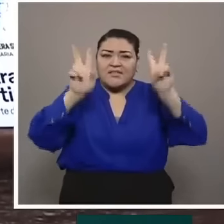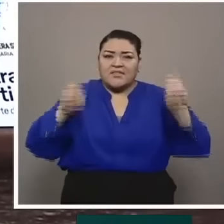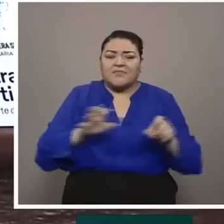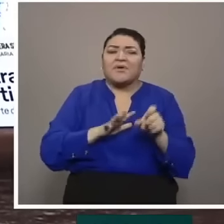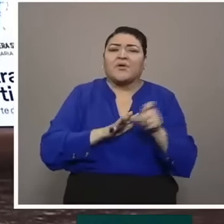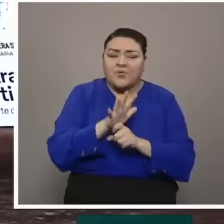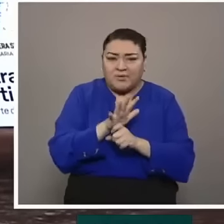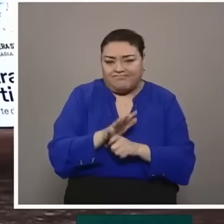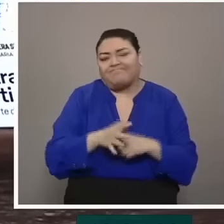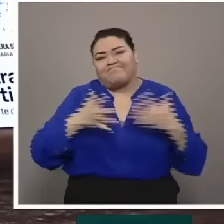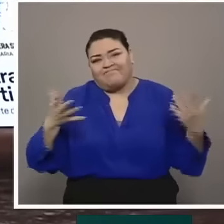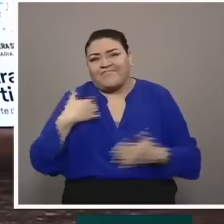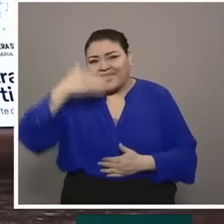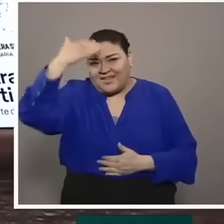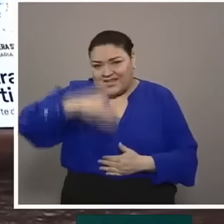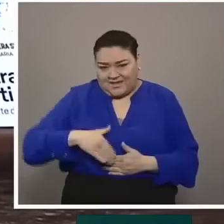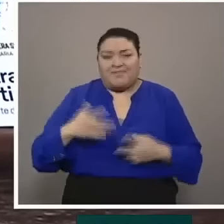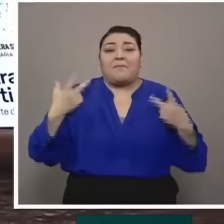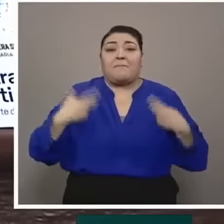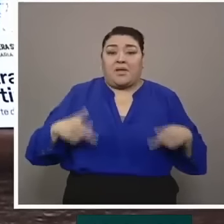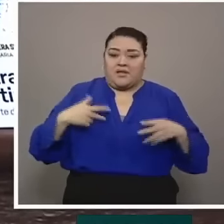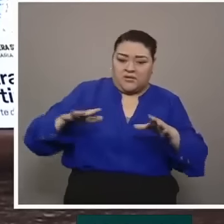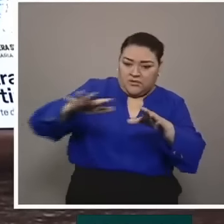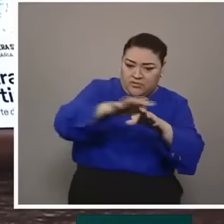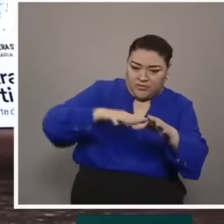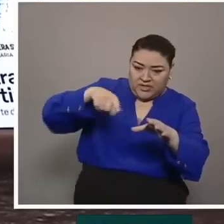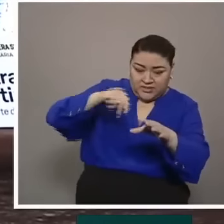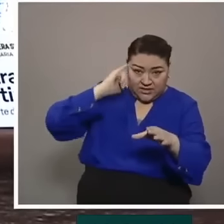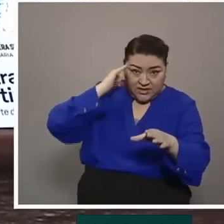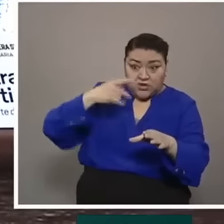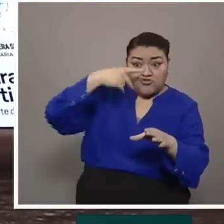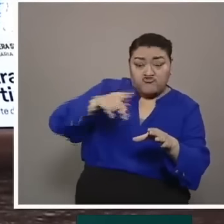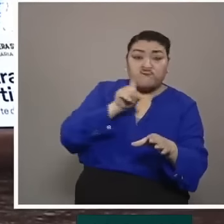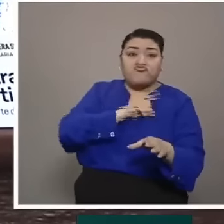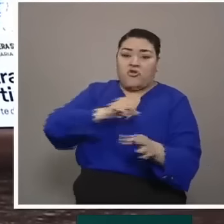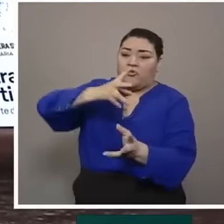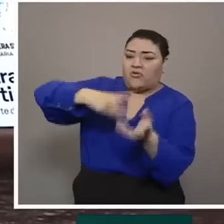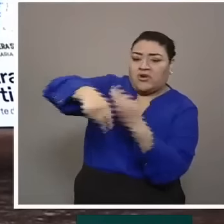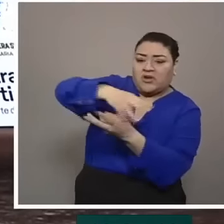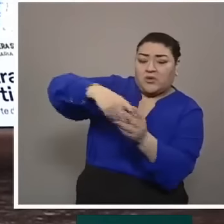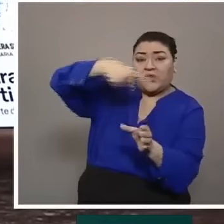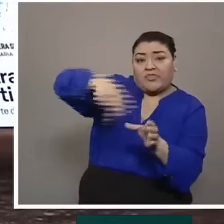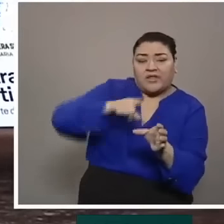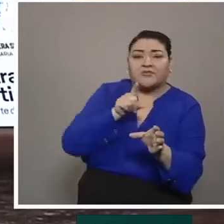real de la libre determinación y del autogobierno indígena dentro del Estado constitucional